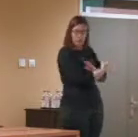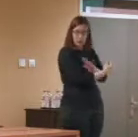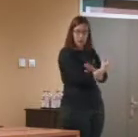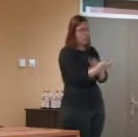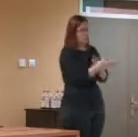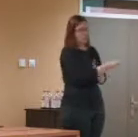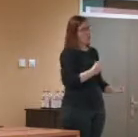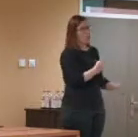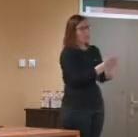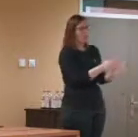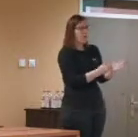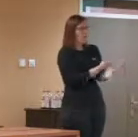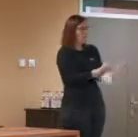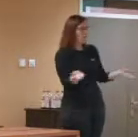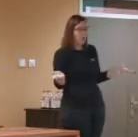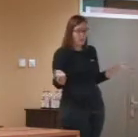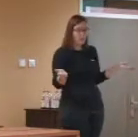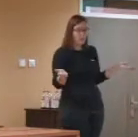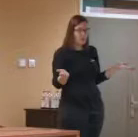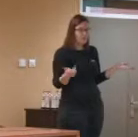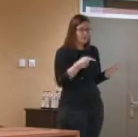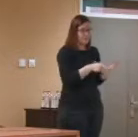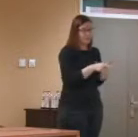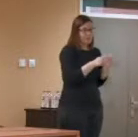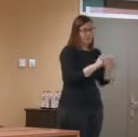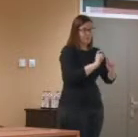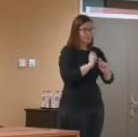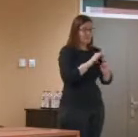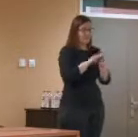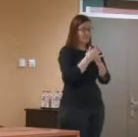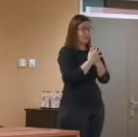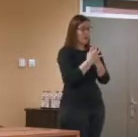enemigo del pueblo valenciano. Esto explica también la situación de la oposición, de los